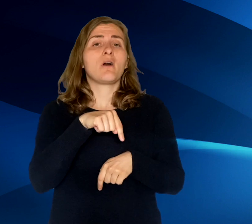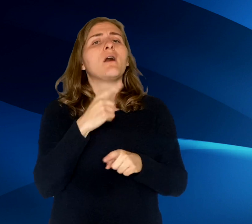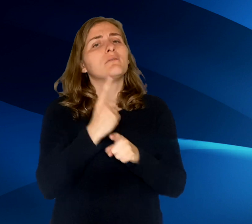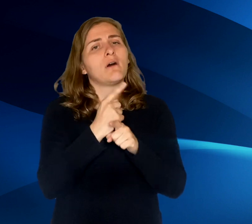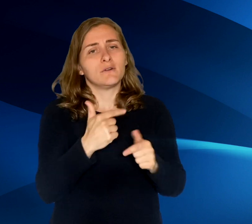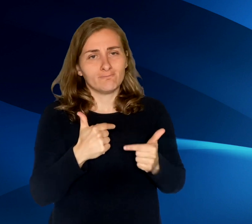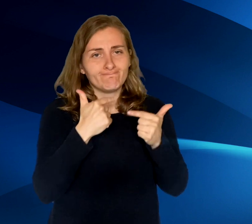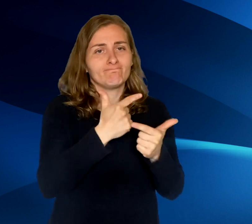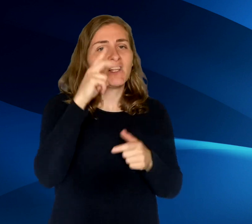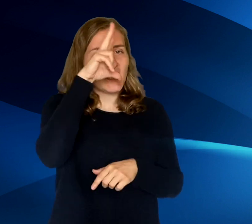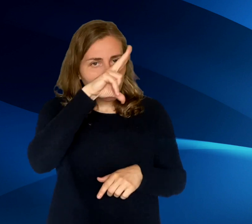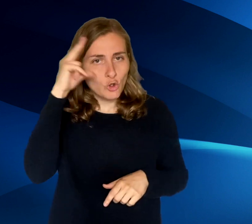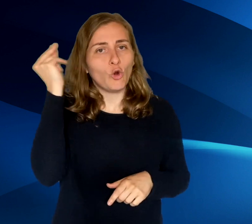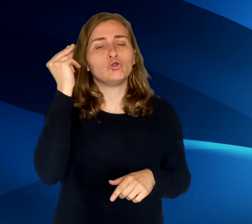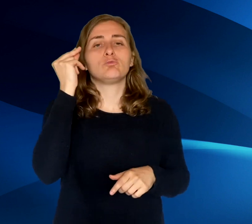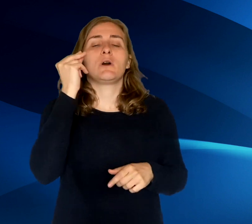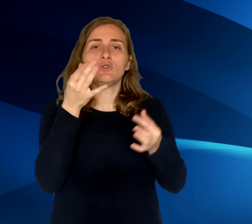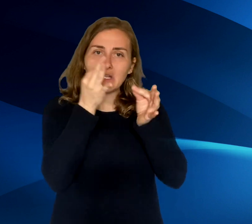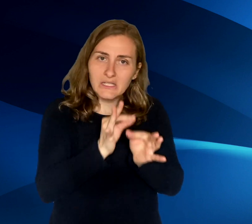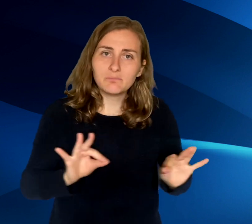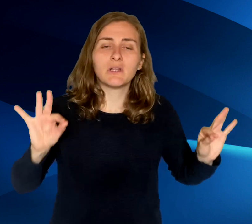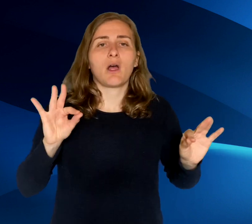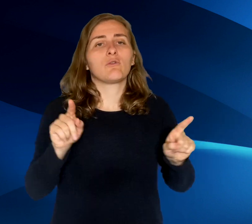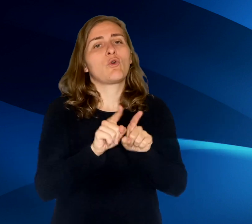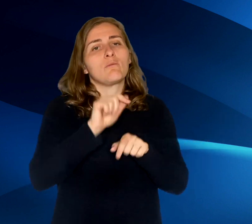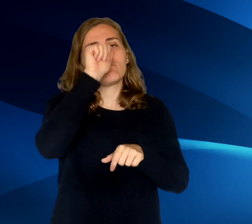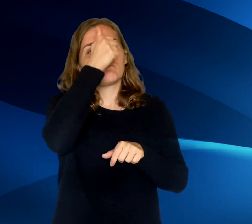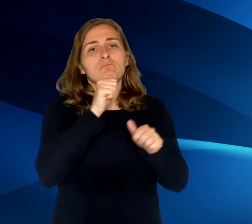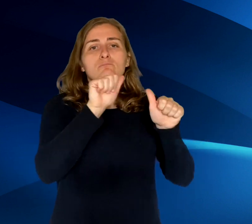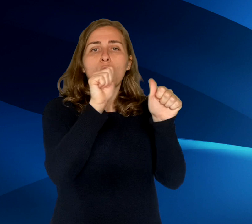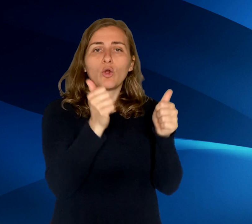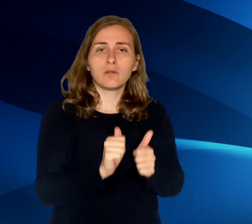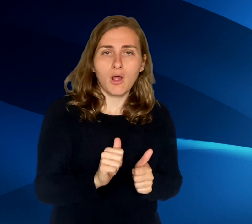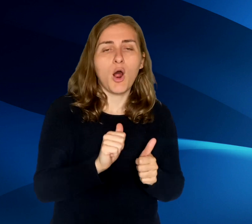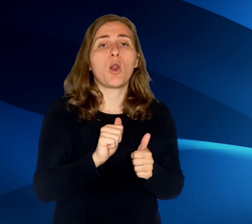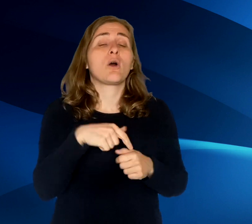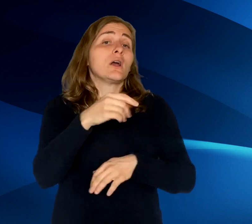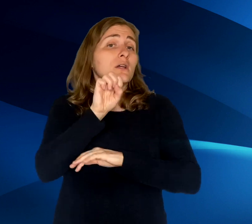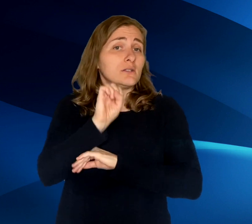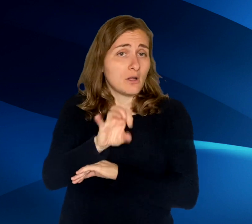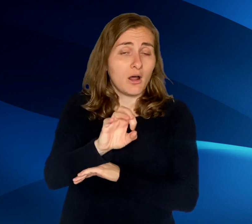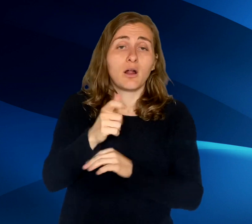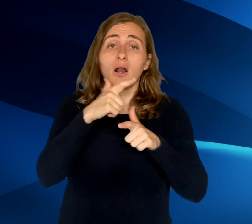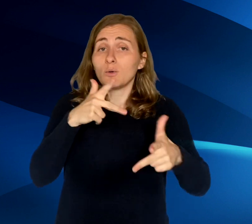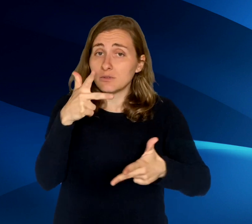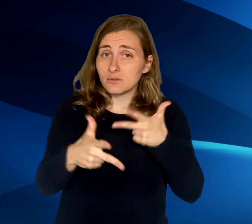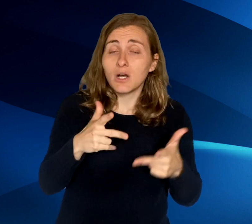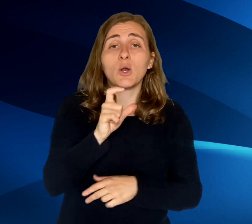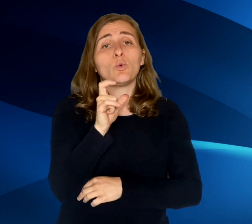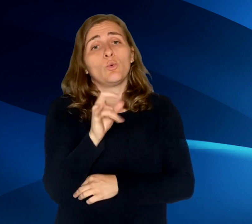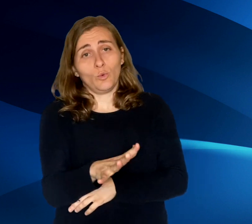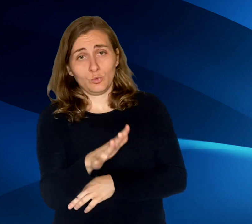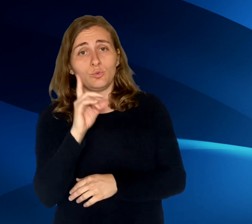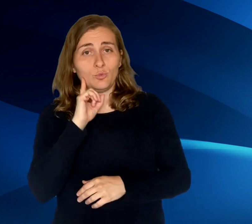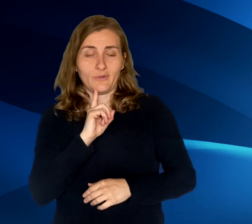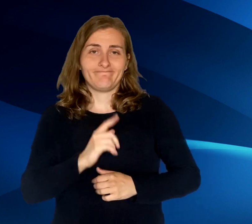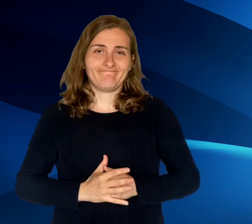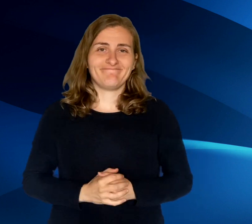devono essere riconosciuti e rispettati come modelli di ruolo e insegnanti di queste lingue e culture.